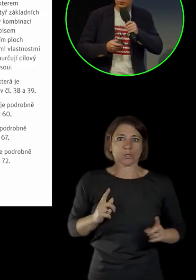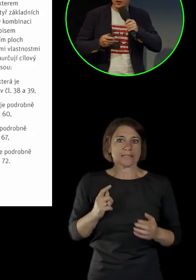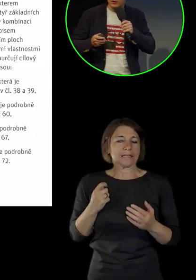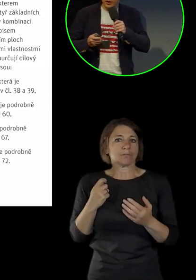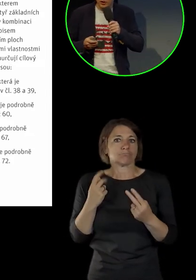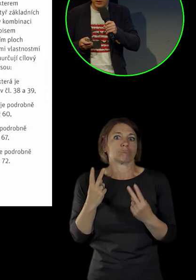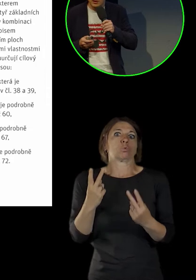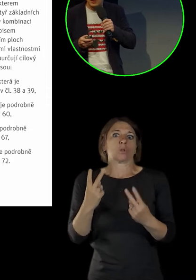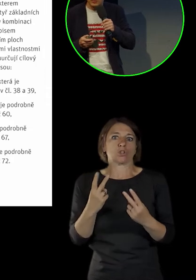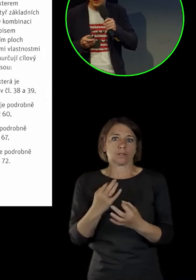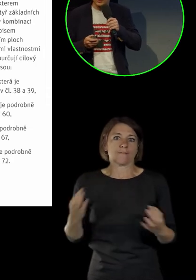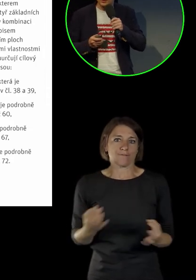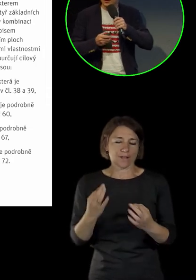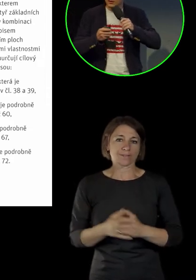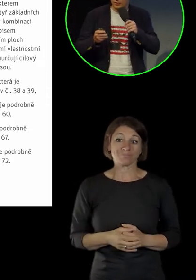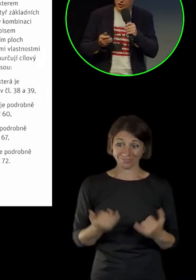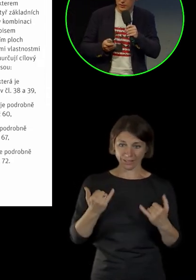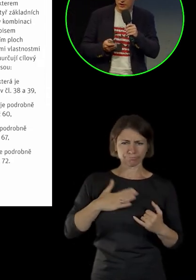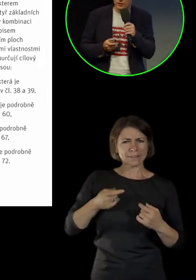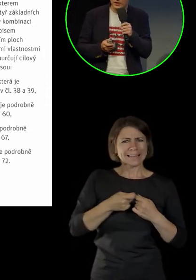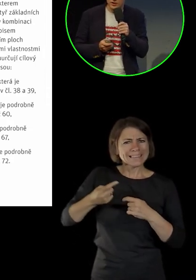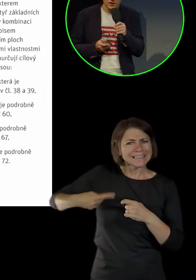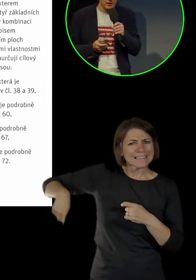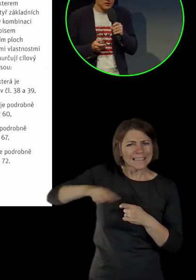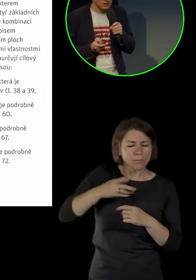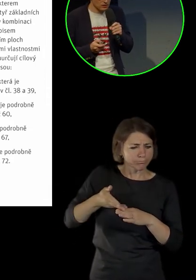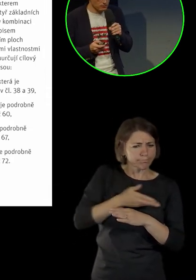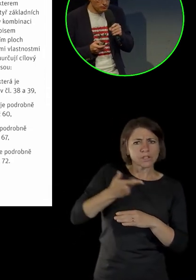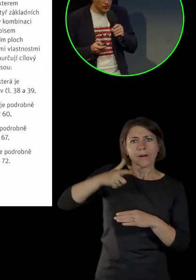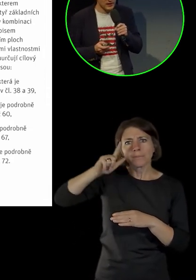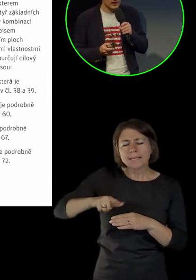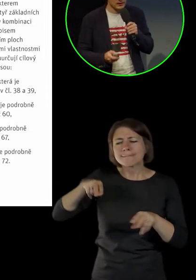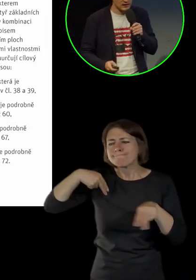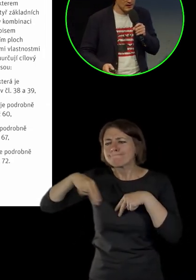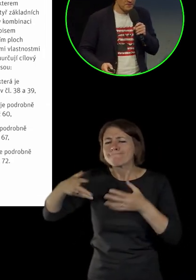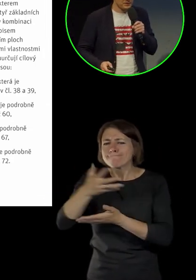tomu se teď věnujeme s kolegy a s vámi všemi dva měsíce během projednání.